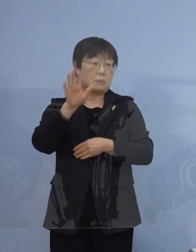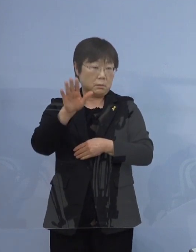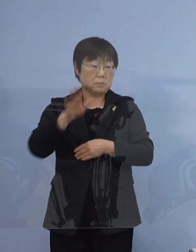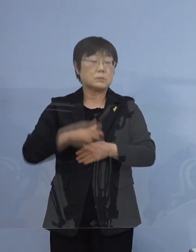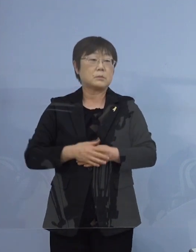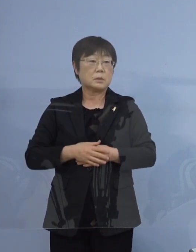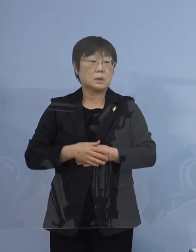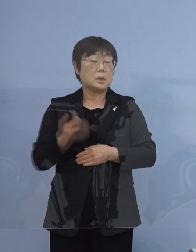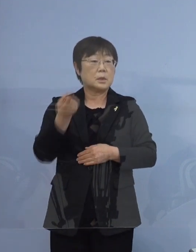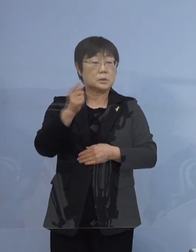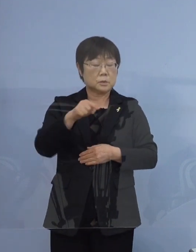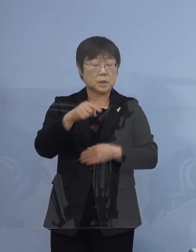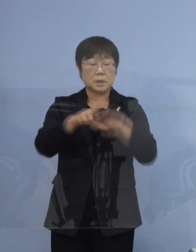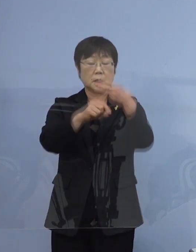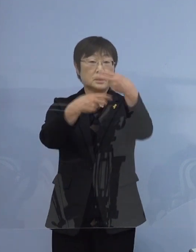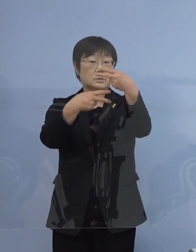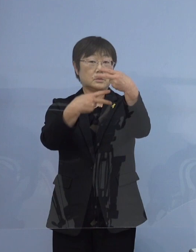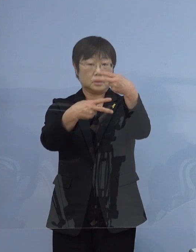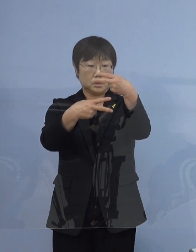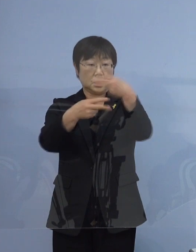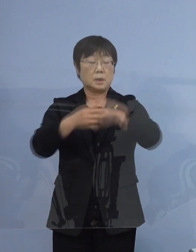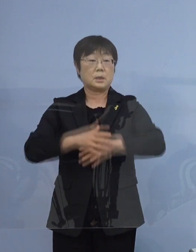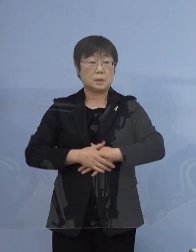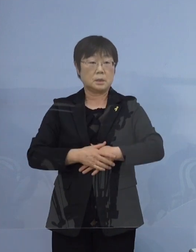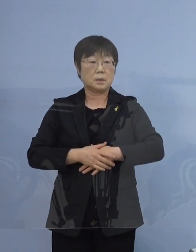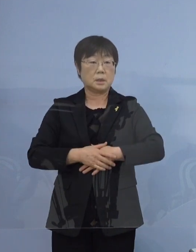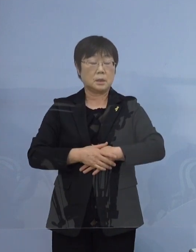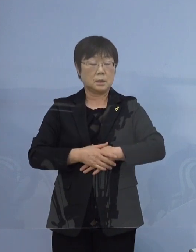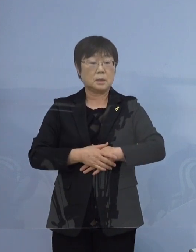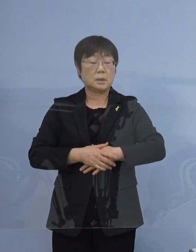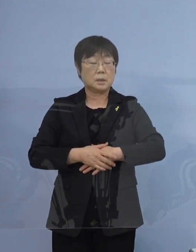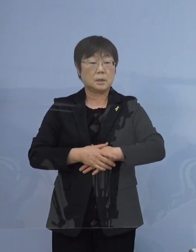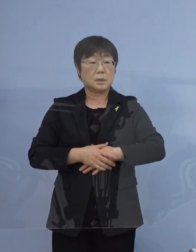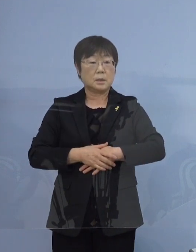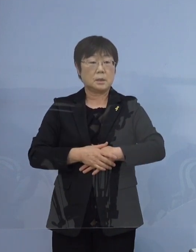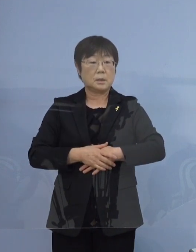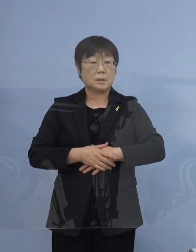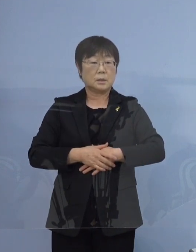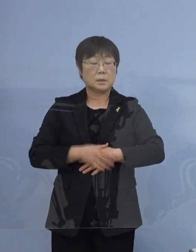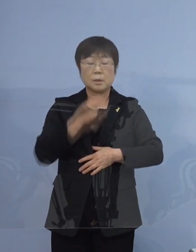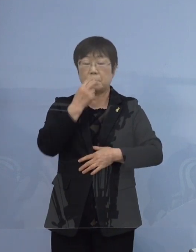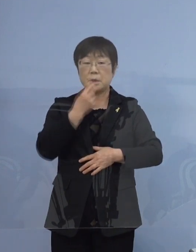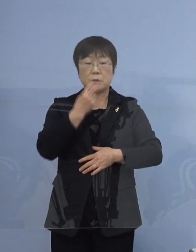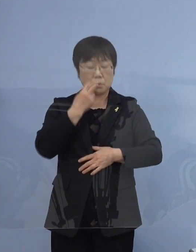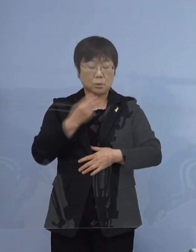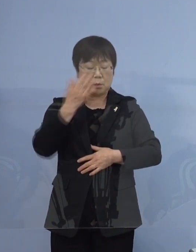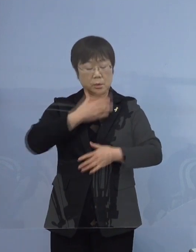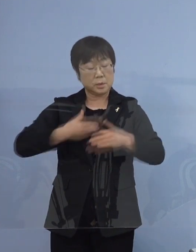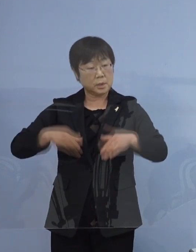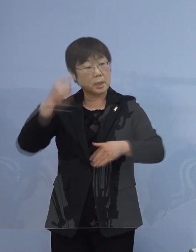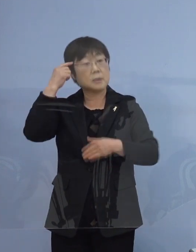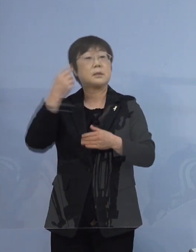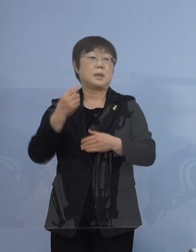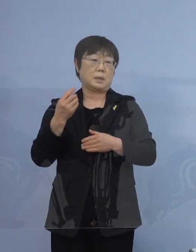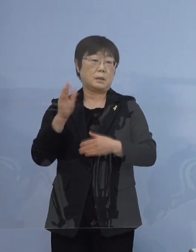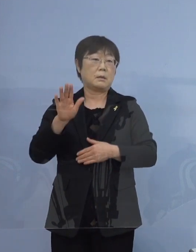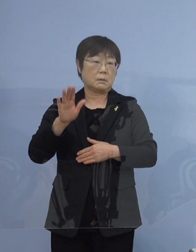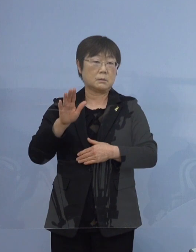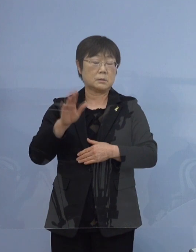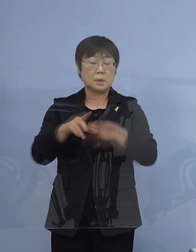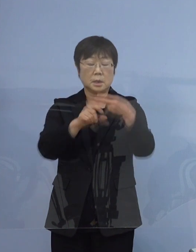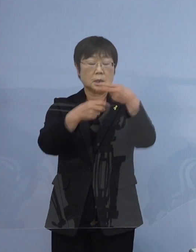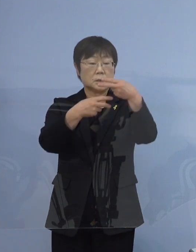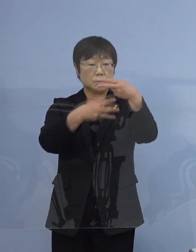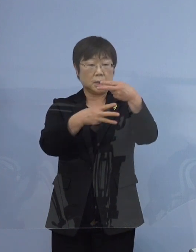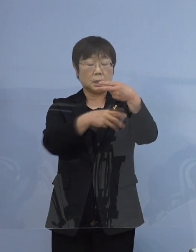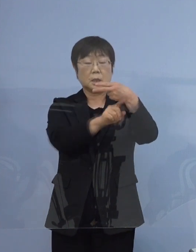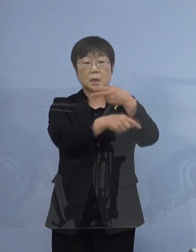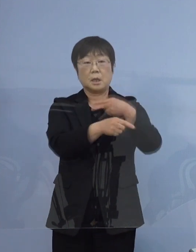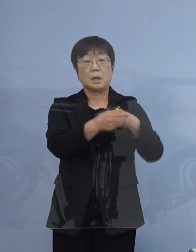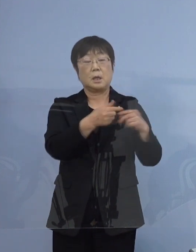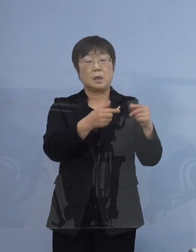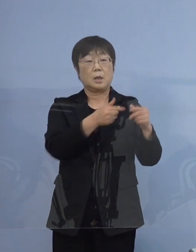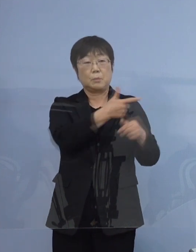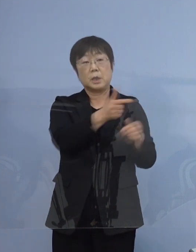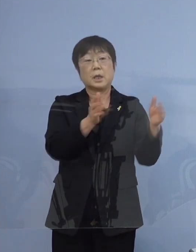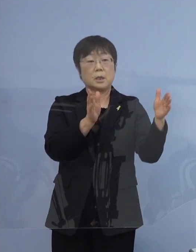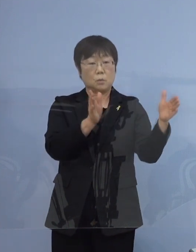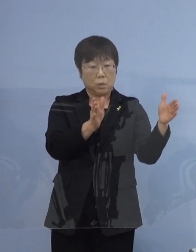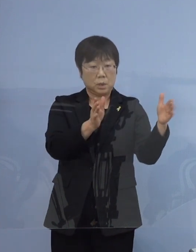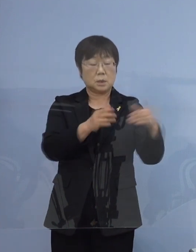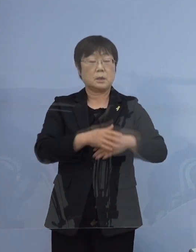翌2月2日、鼻汁と全身倦怠感 そして、2月3日から2月6日までの間